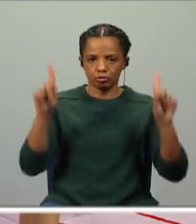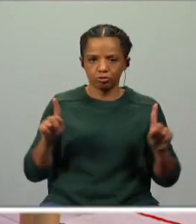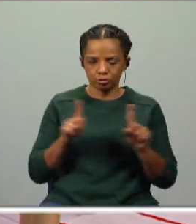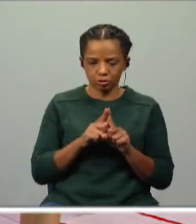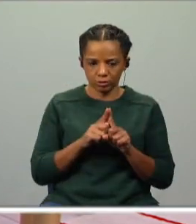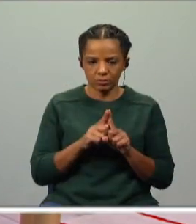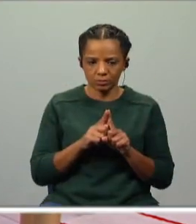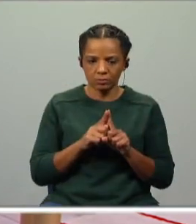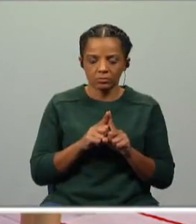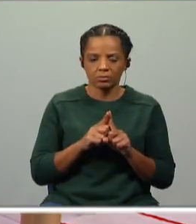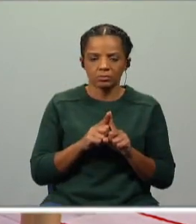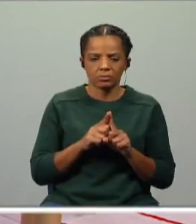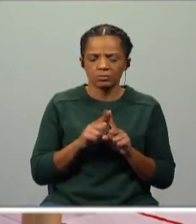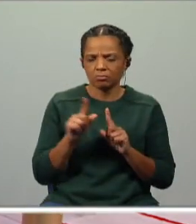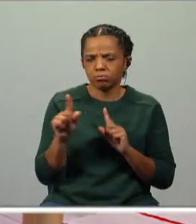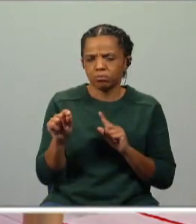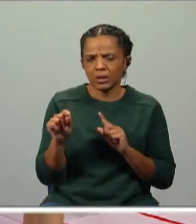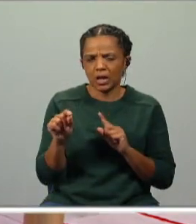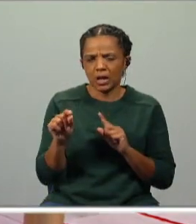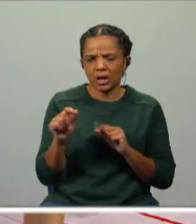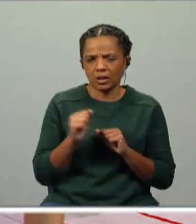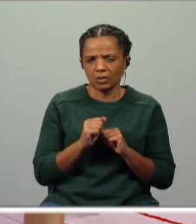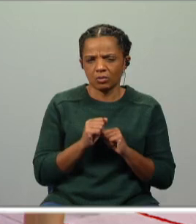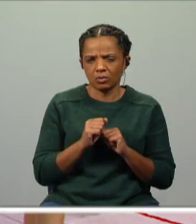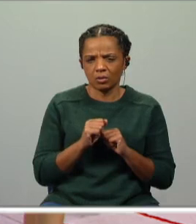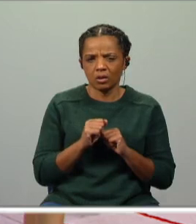Elas são muito baratas, às vezes até temos em casa.